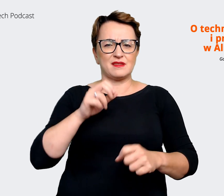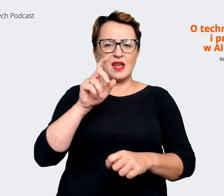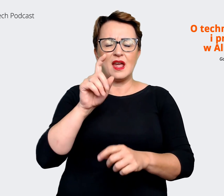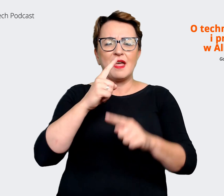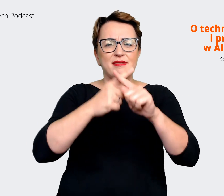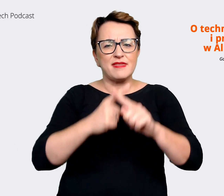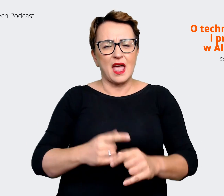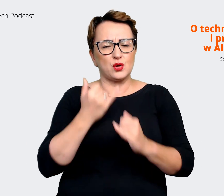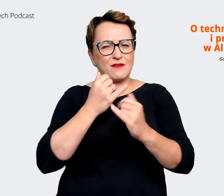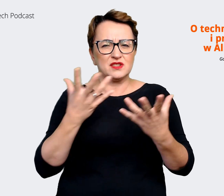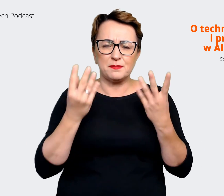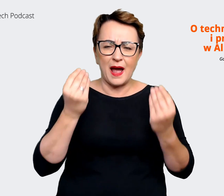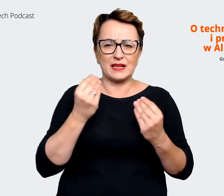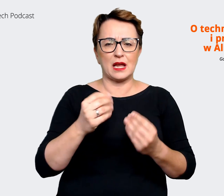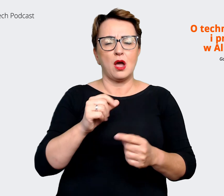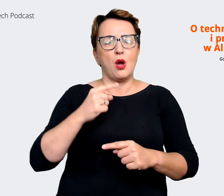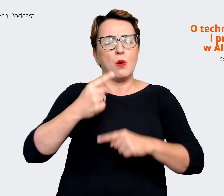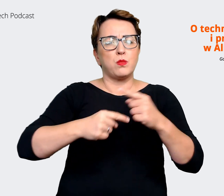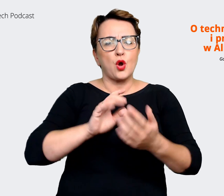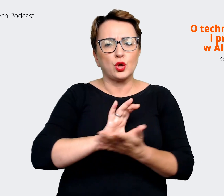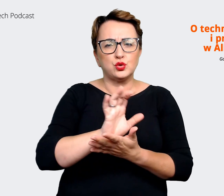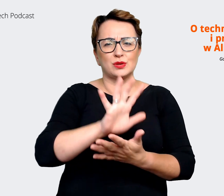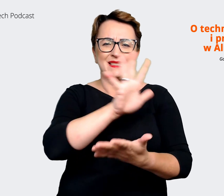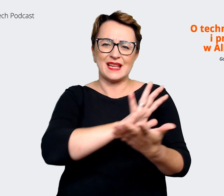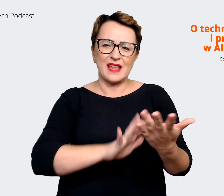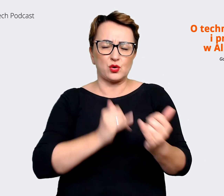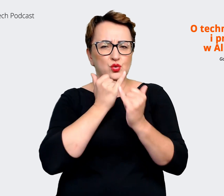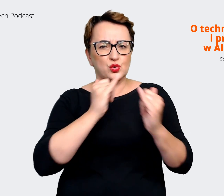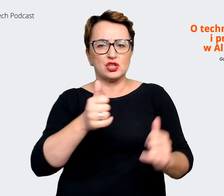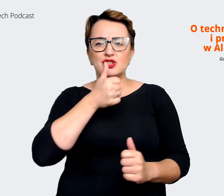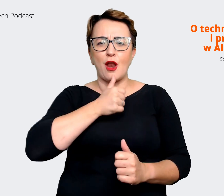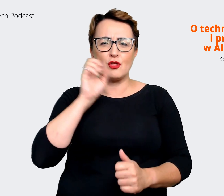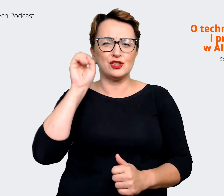zrealizowanych scenariuszach testowych, samych zielonych światach, jeżeli chodzi o to,